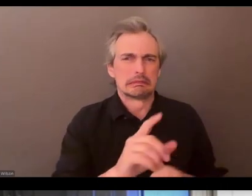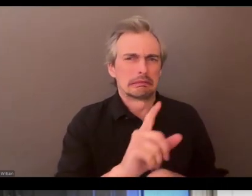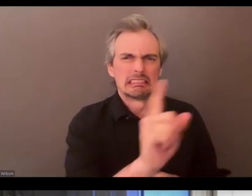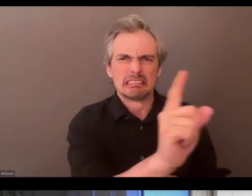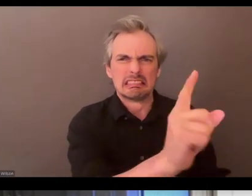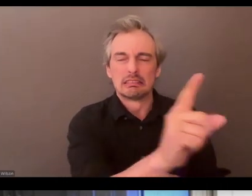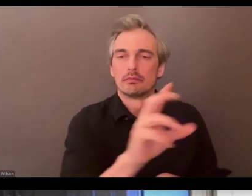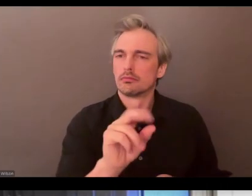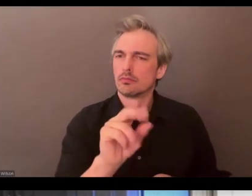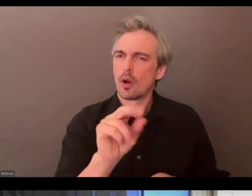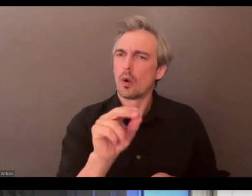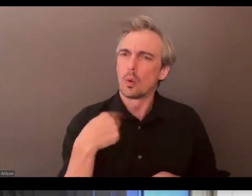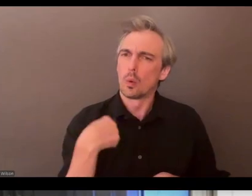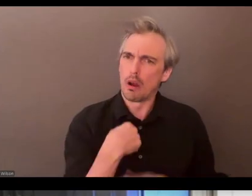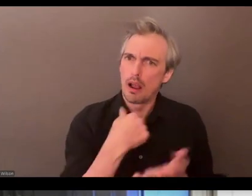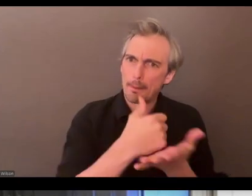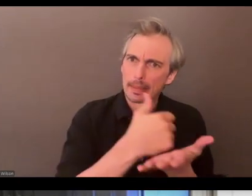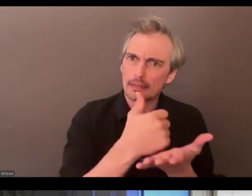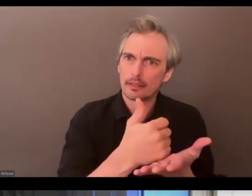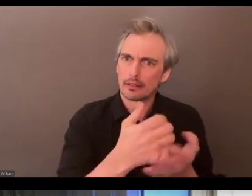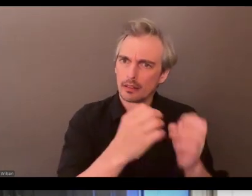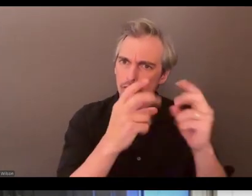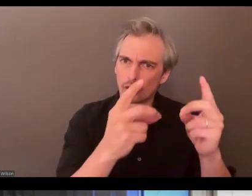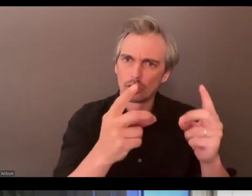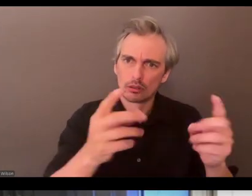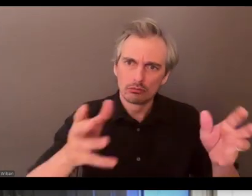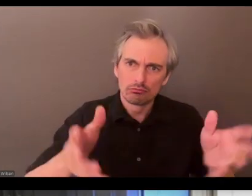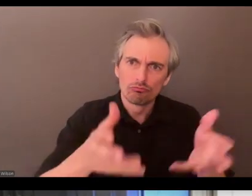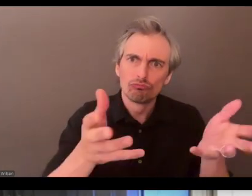認知過負荷は、ダッシュボ ードにデ ータが多すぎると発生します。